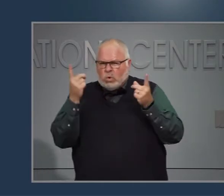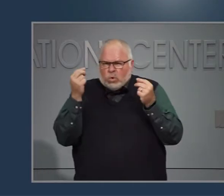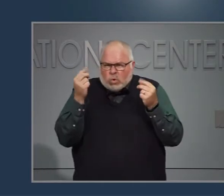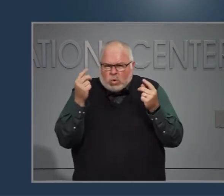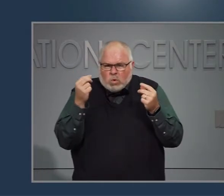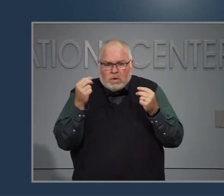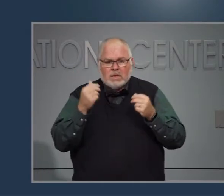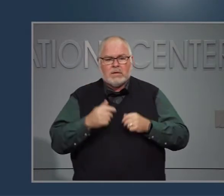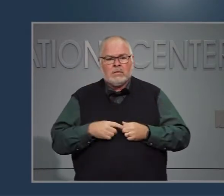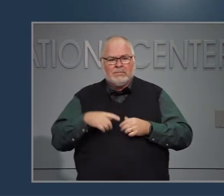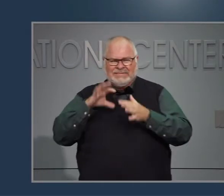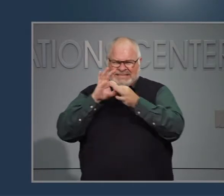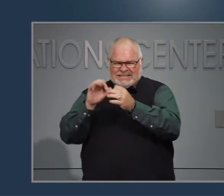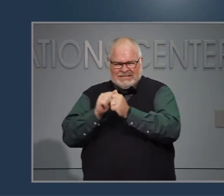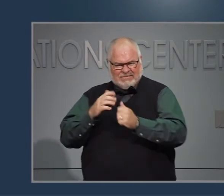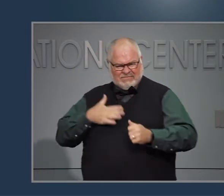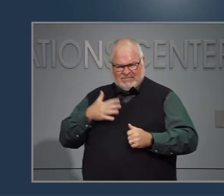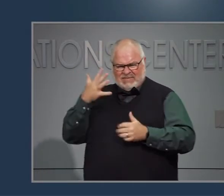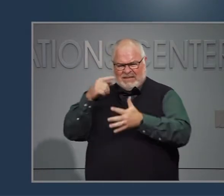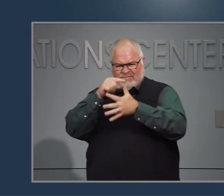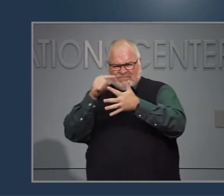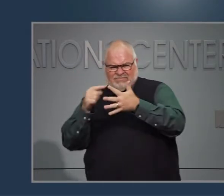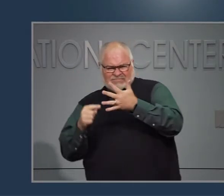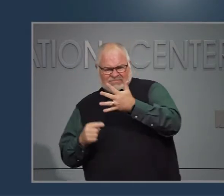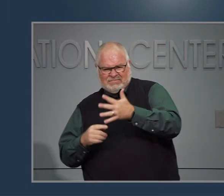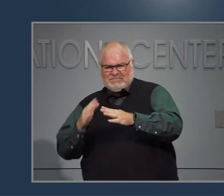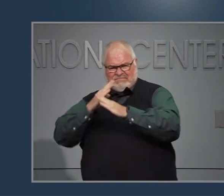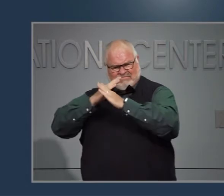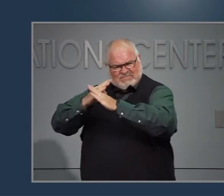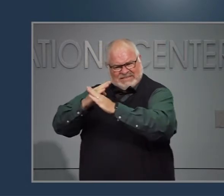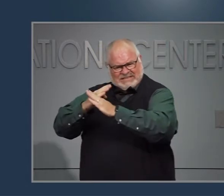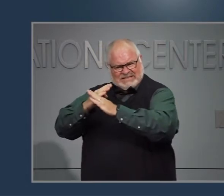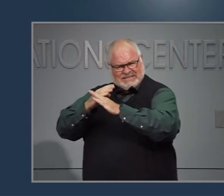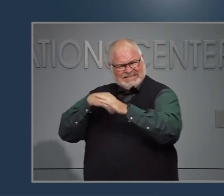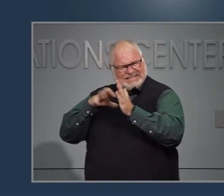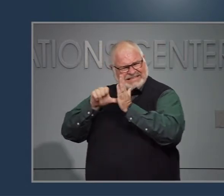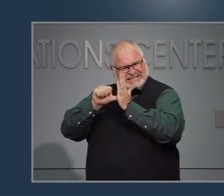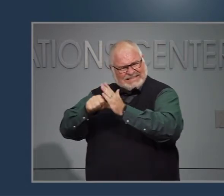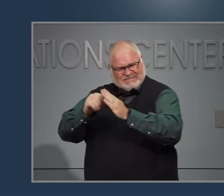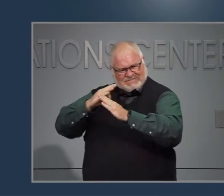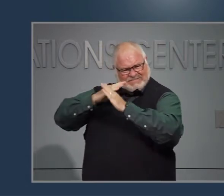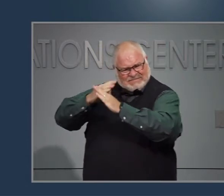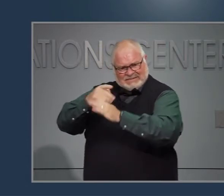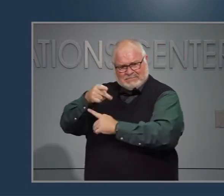De regreso a la estrategia de cinco puntos, la previsión es un elemento es en esencia le en